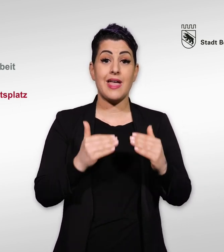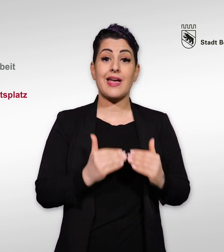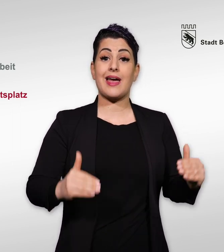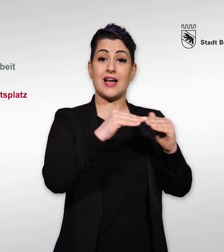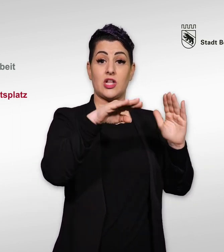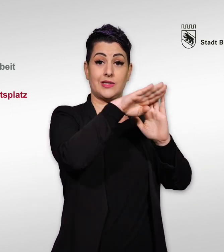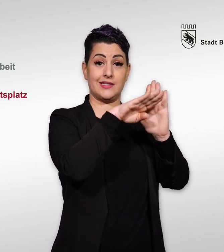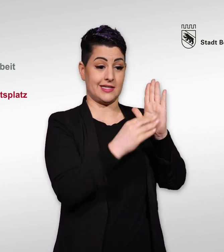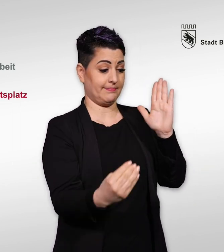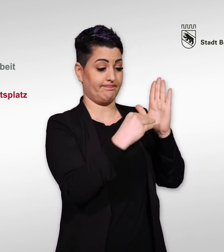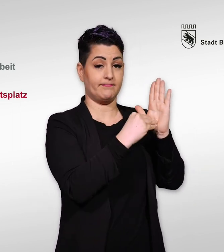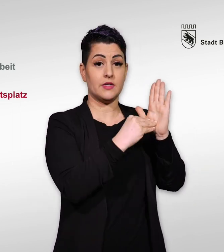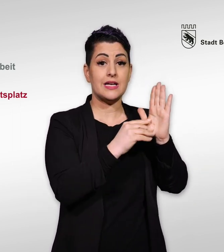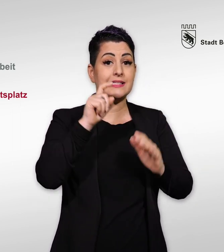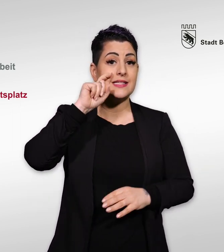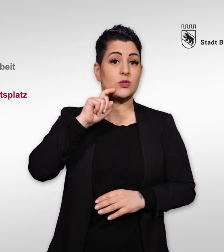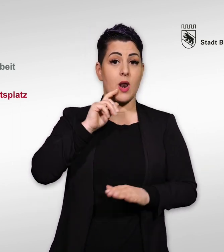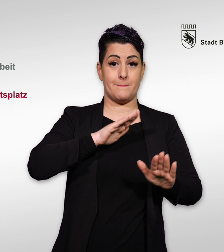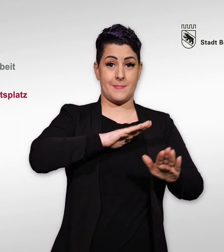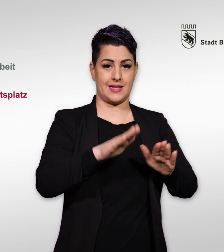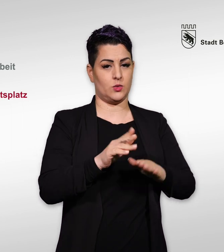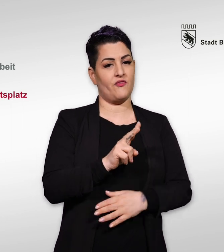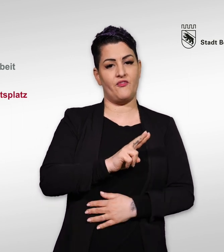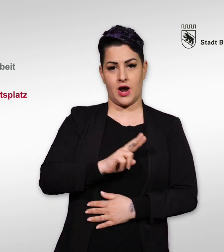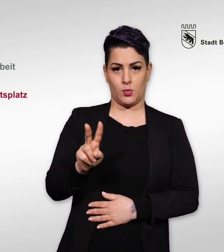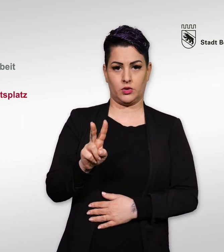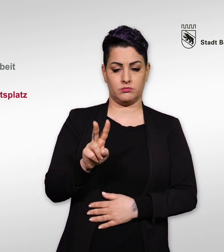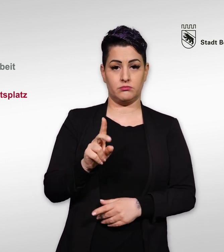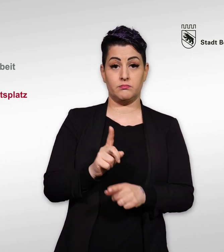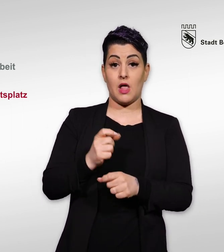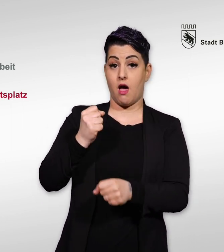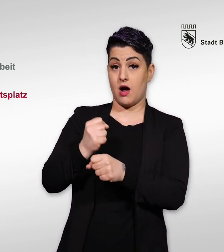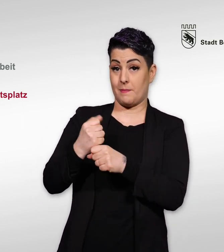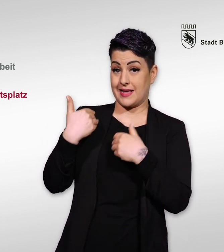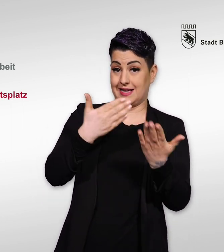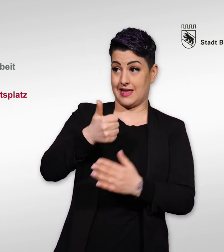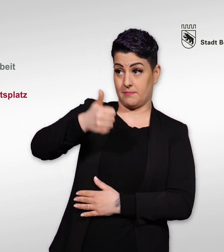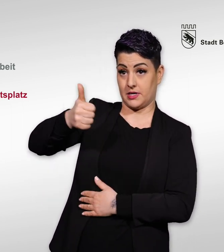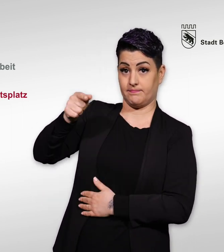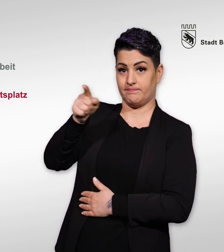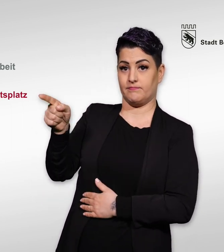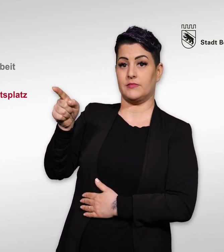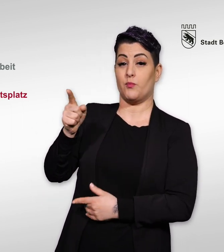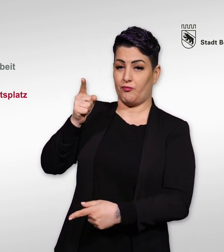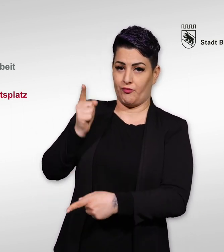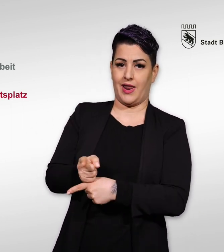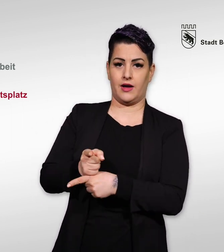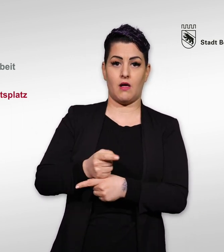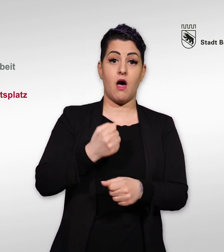Das Gleichstellungsgesetz verbietet sexuelle Belästigung und verpflichtet Arbeitgebende dazu,